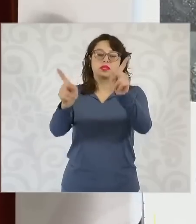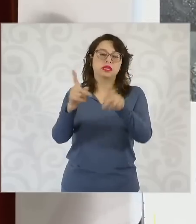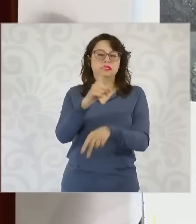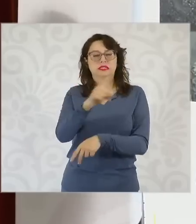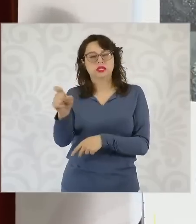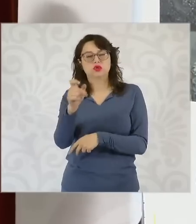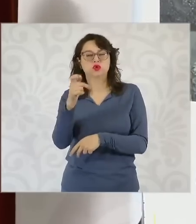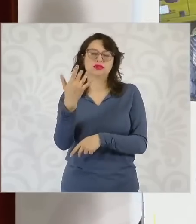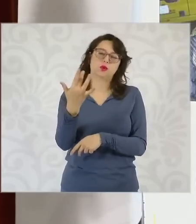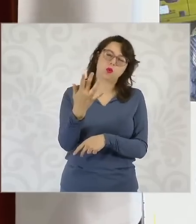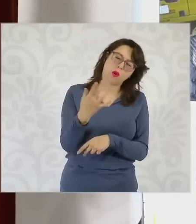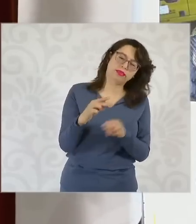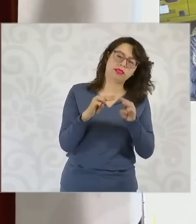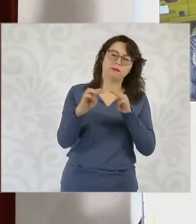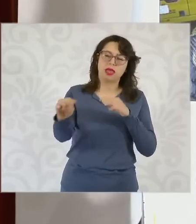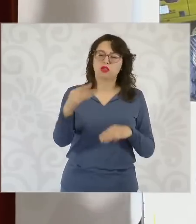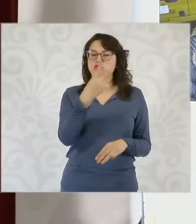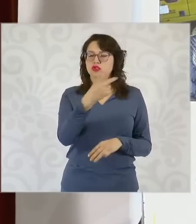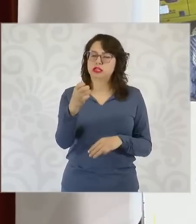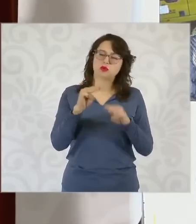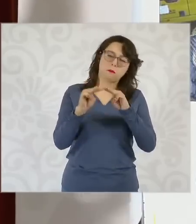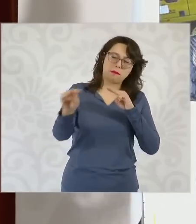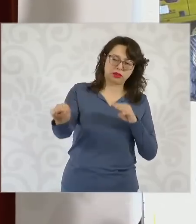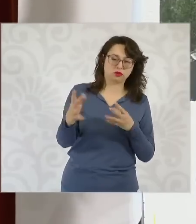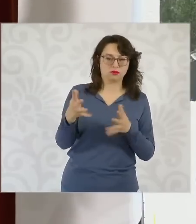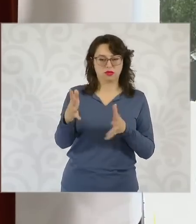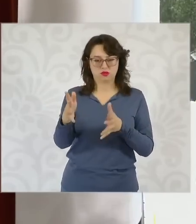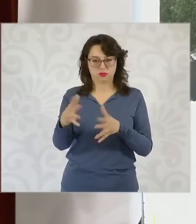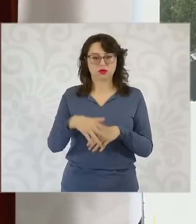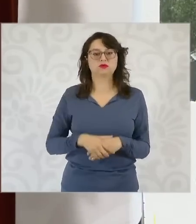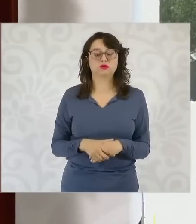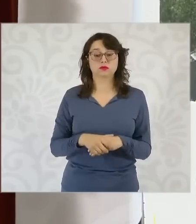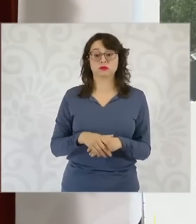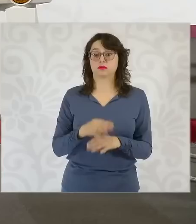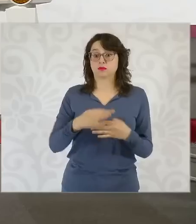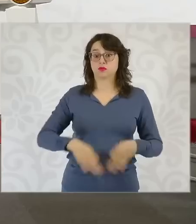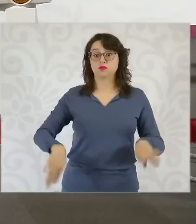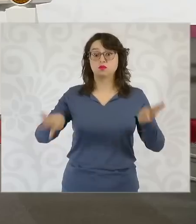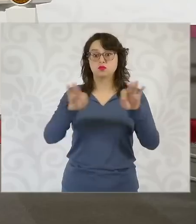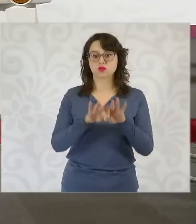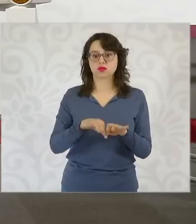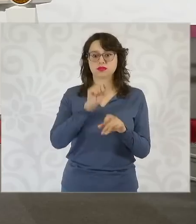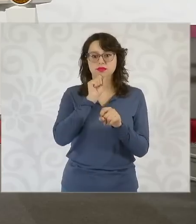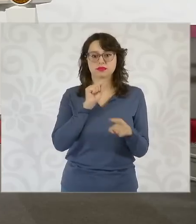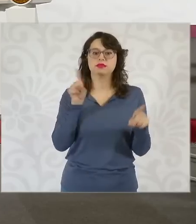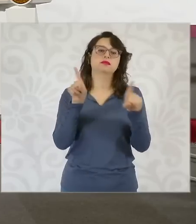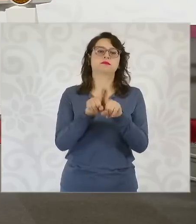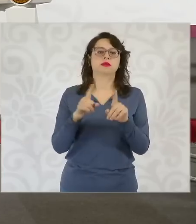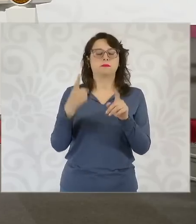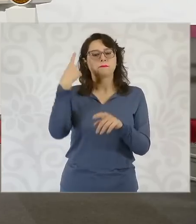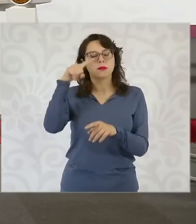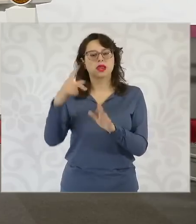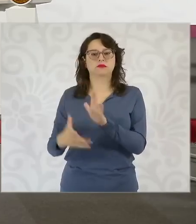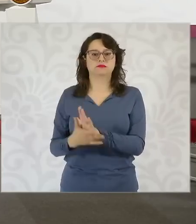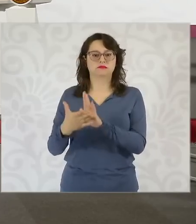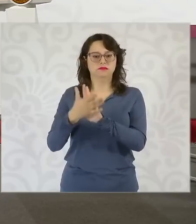Eh entonces bueno es una intervención también muy importante en cuanto a infraestructura eh